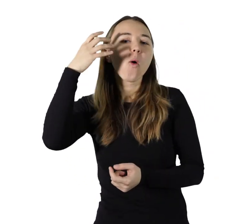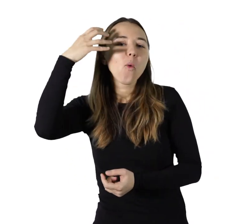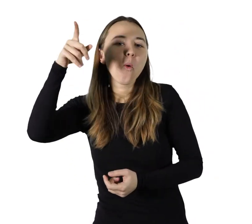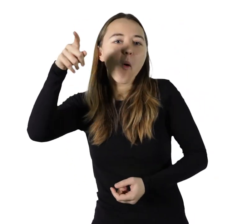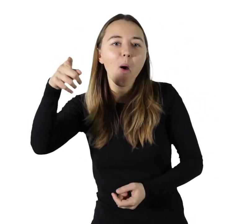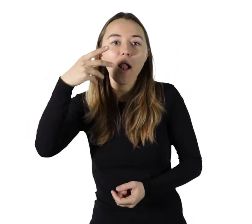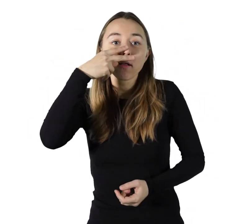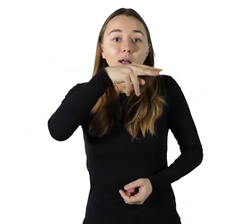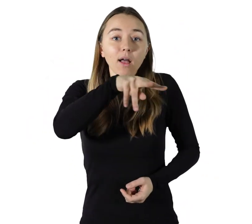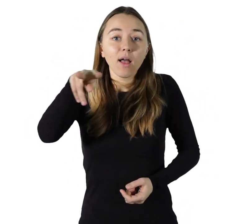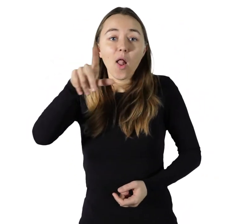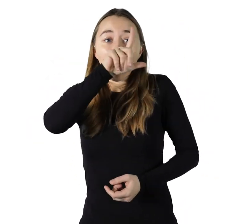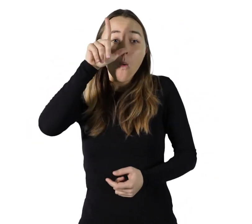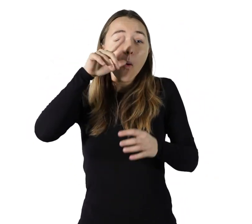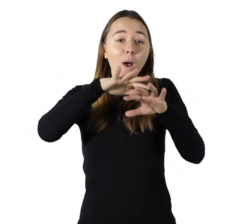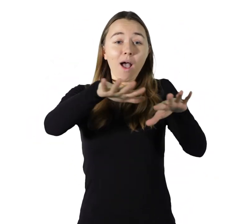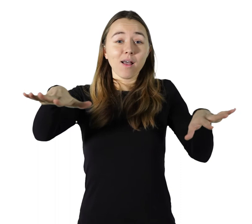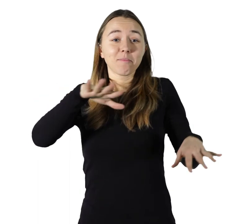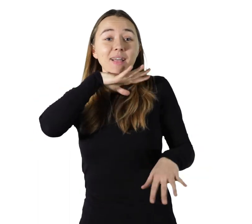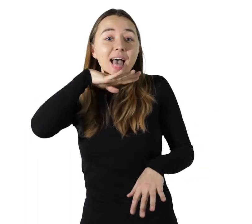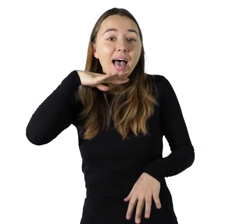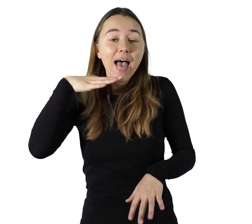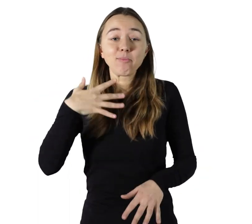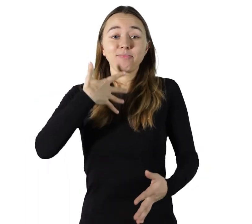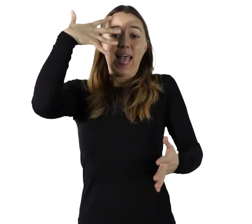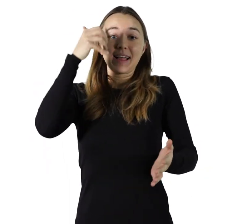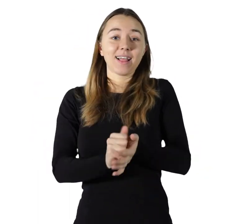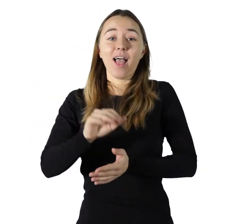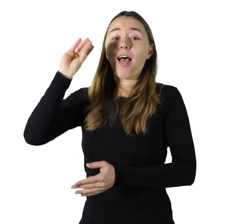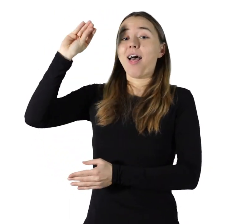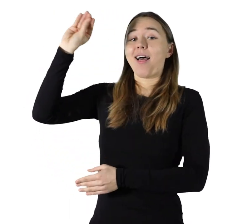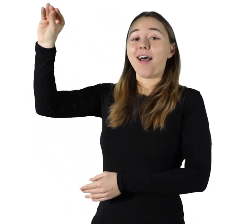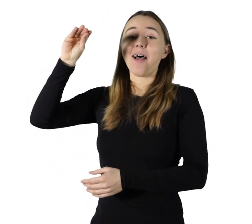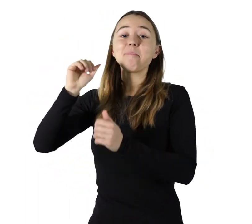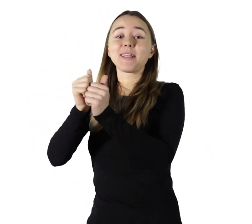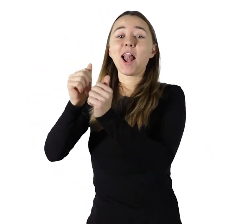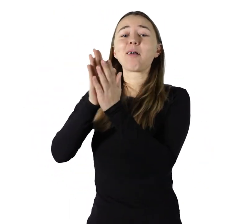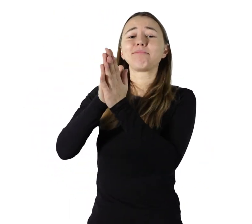Król, gdy zobaczył ogromny tłum, miał przestraszyć się i zakrzyknąć do pilota: